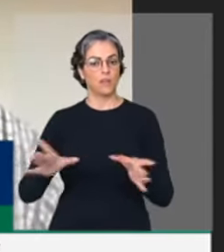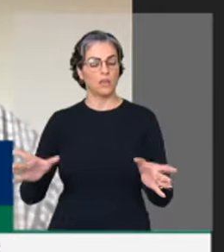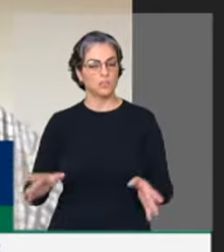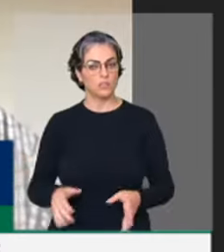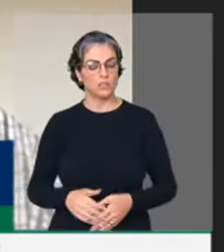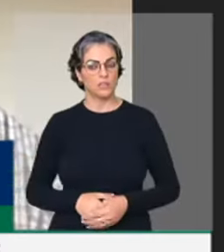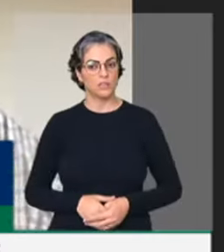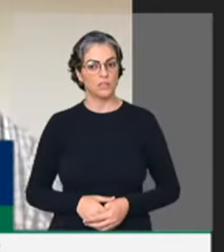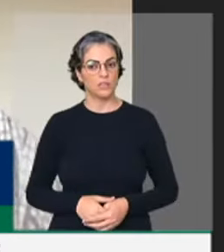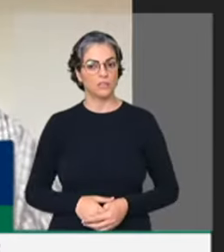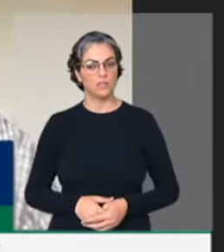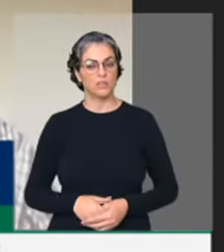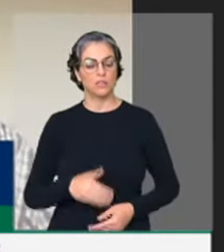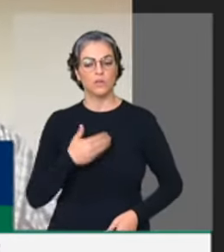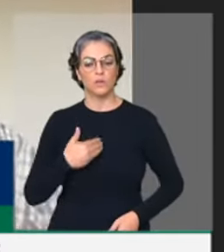O... DE LEITOS NOS HOSPITAIS